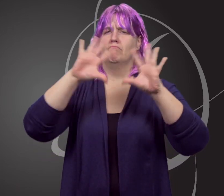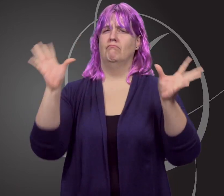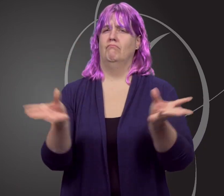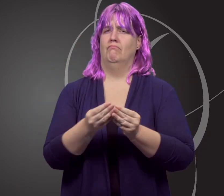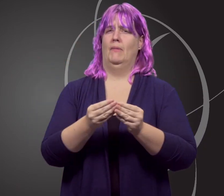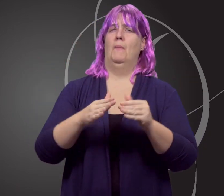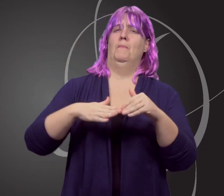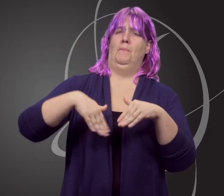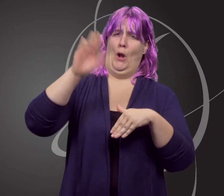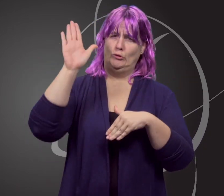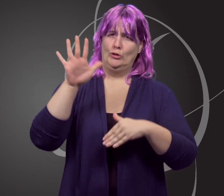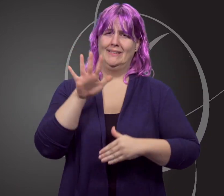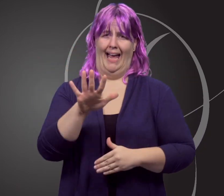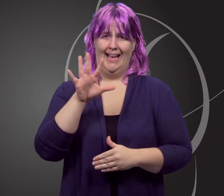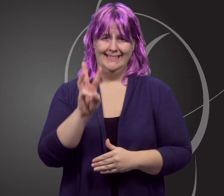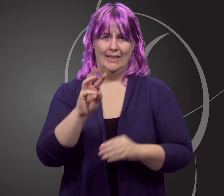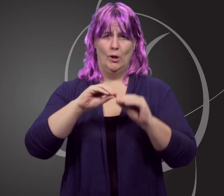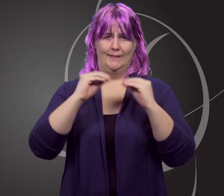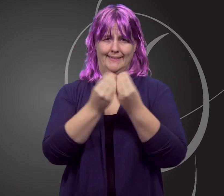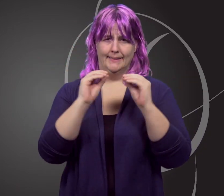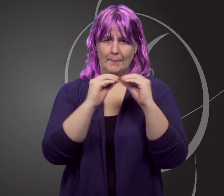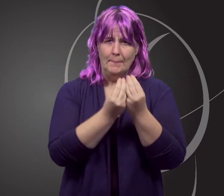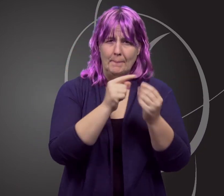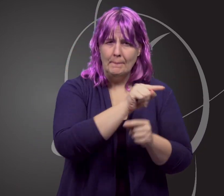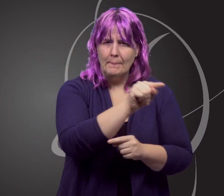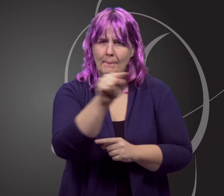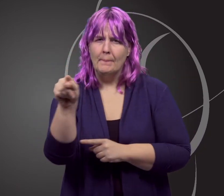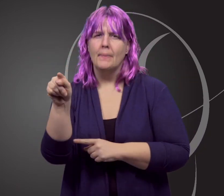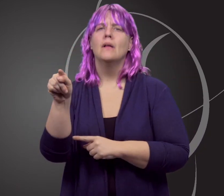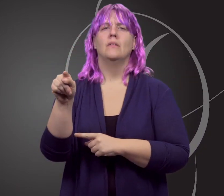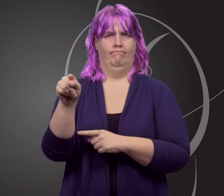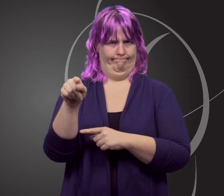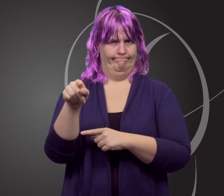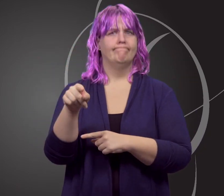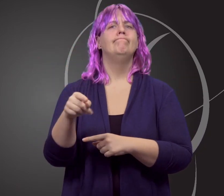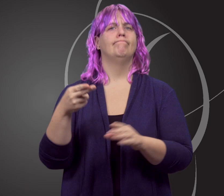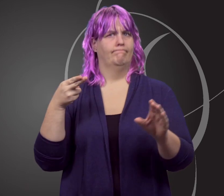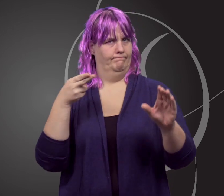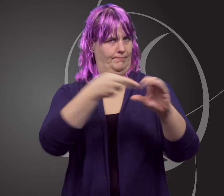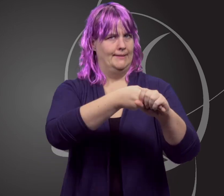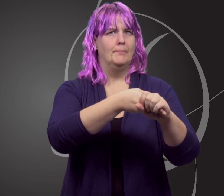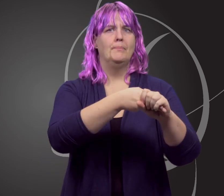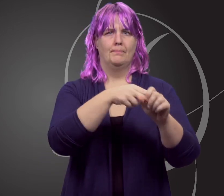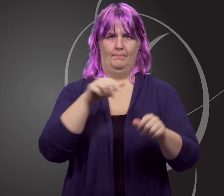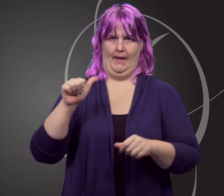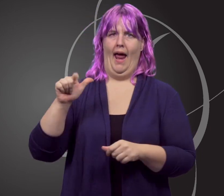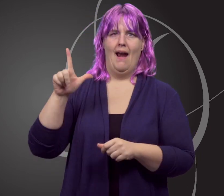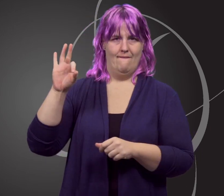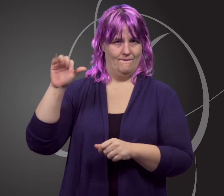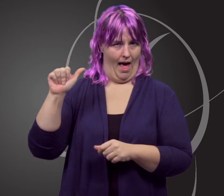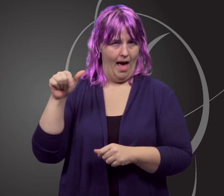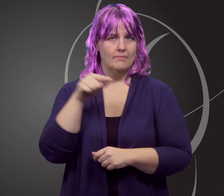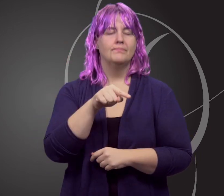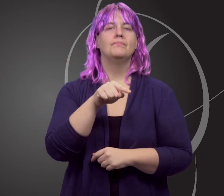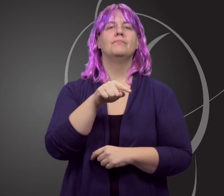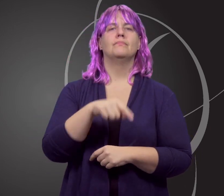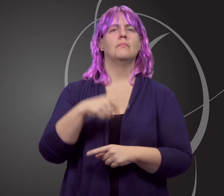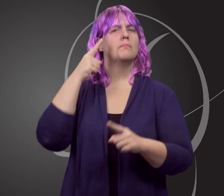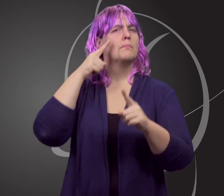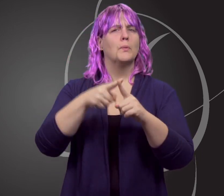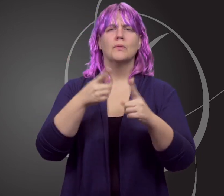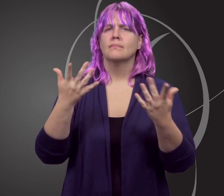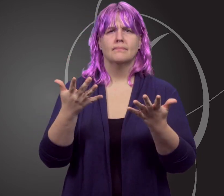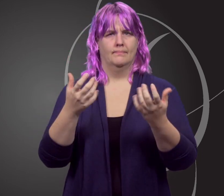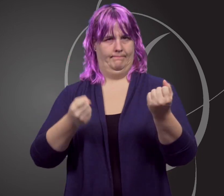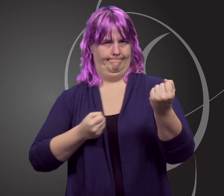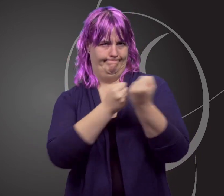Pas moins de 56 organismes se sont joints à l’ALFA afin d’appuyer